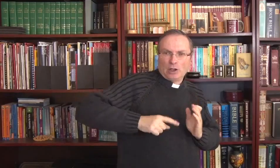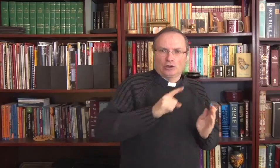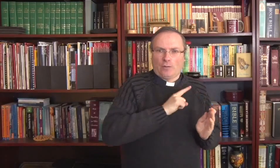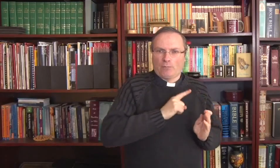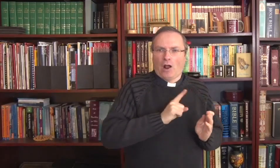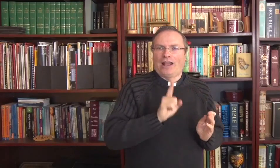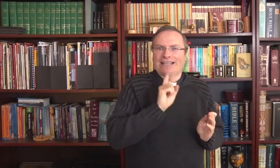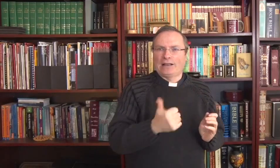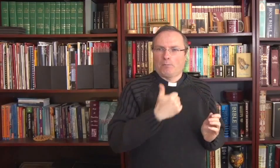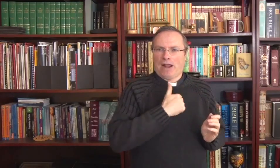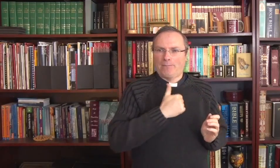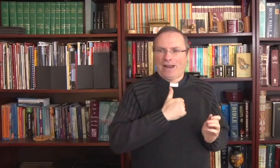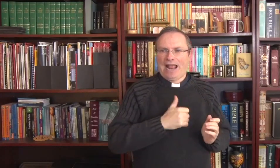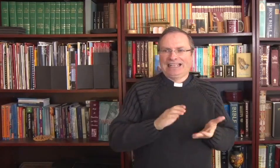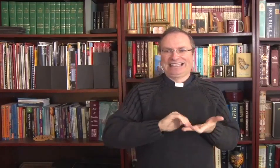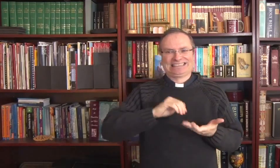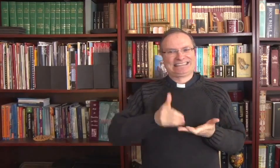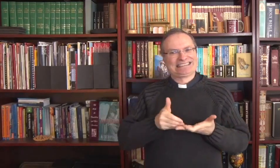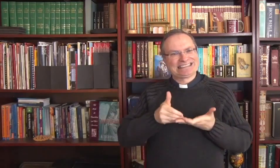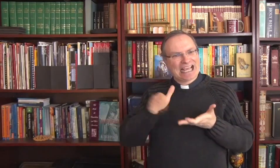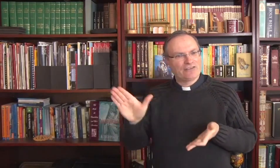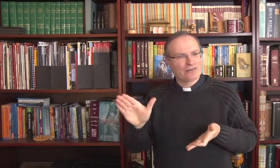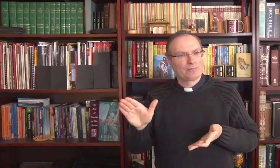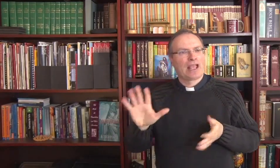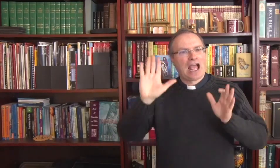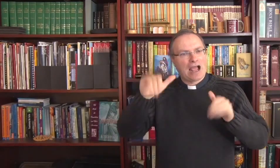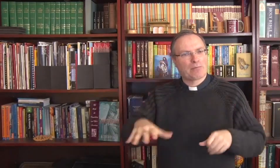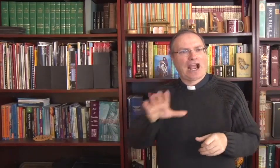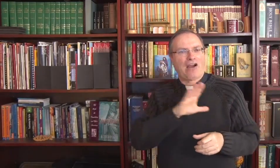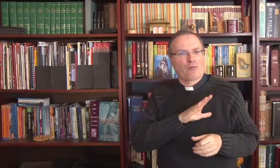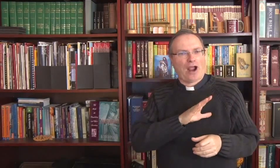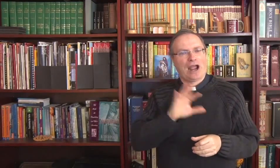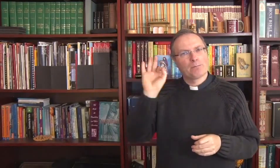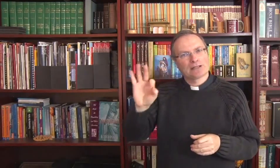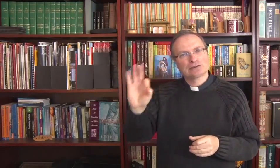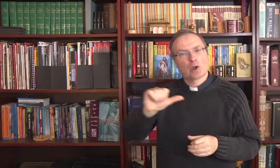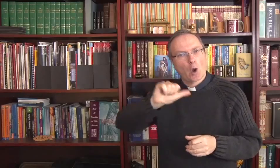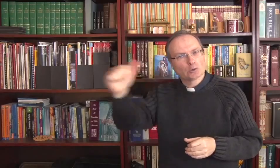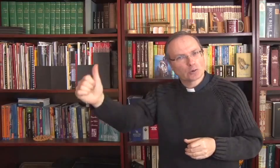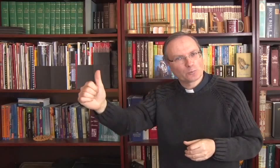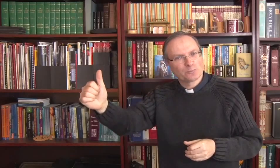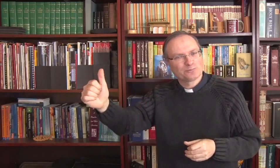de peur d’être moi-même disqualifié après avoir prêché aux autres.